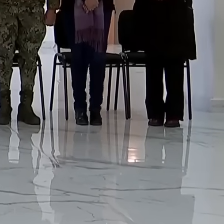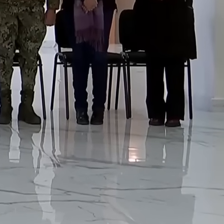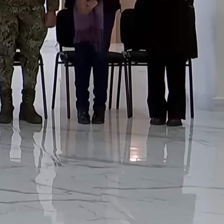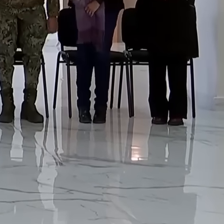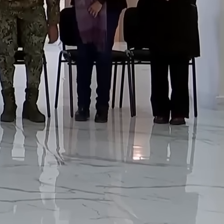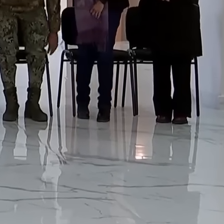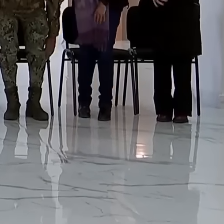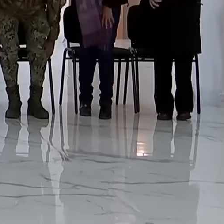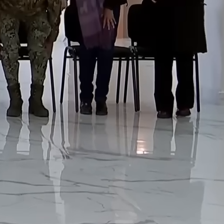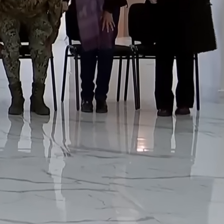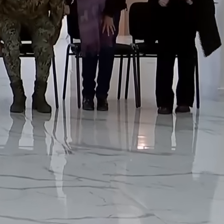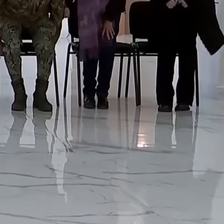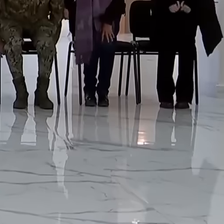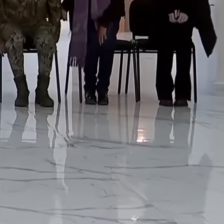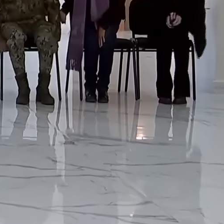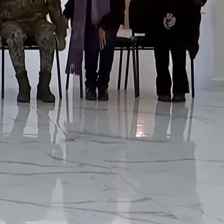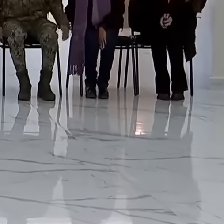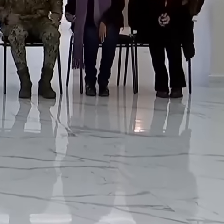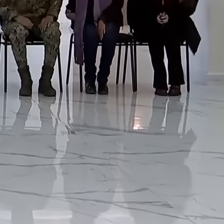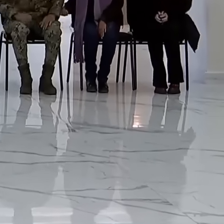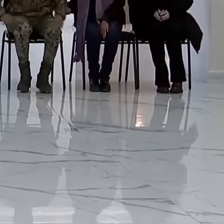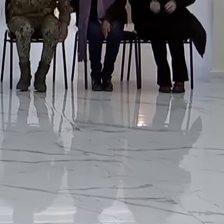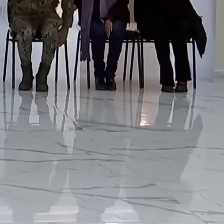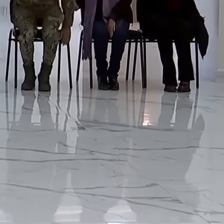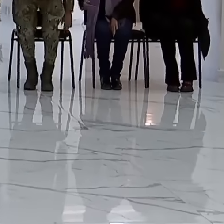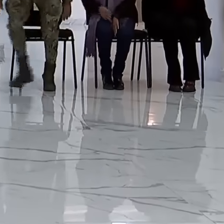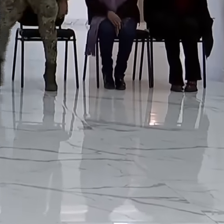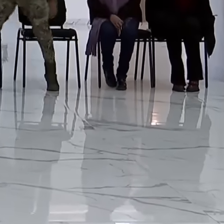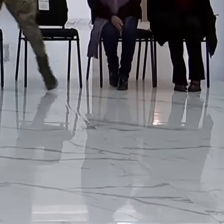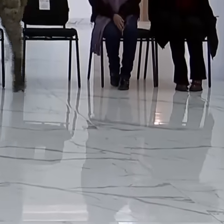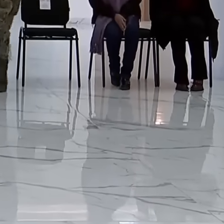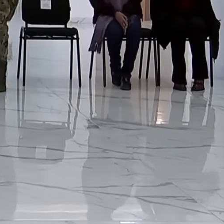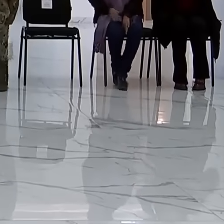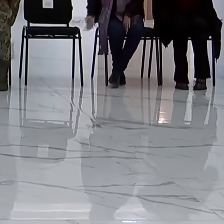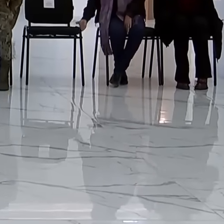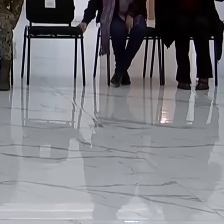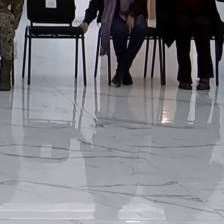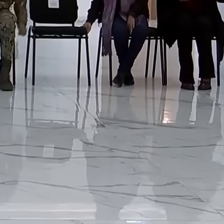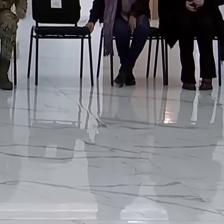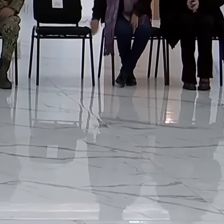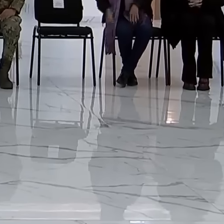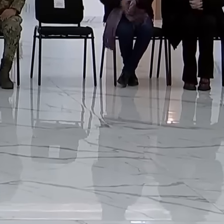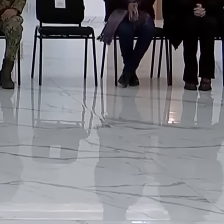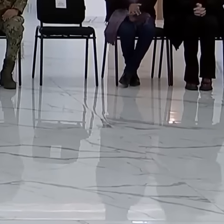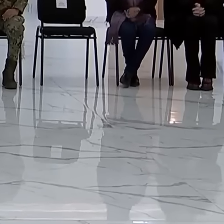Rafael Fernando Marín Mollinedo.